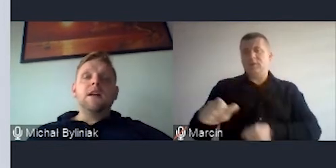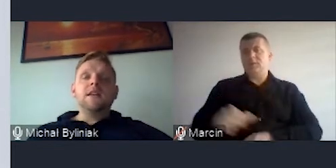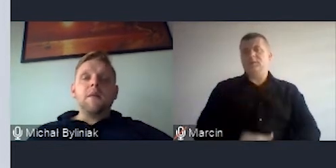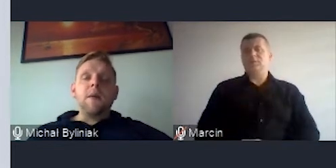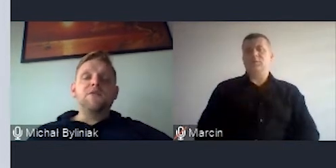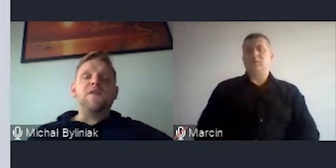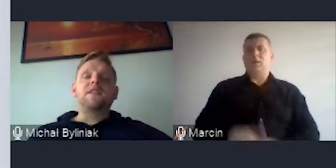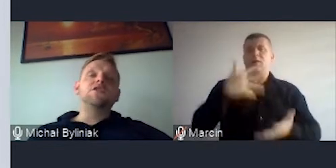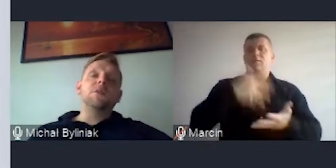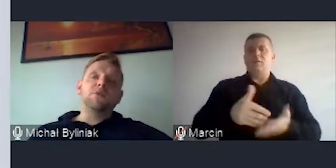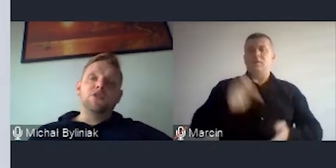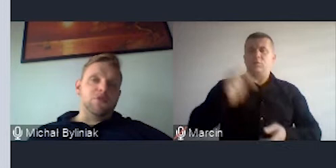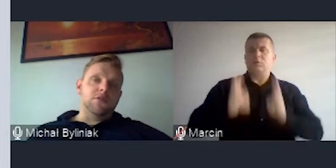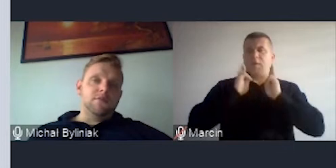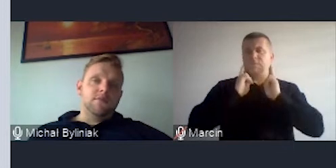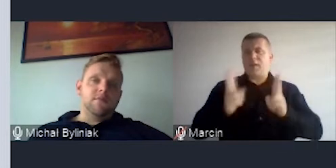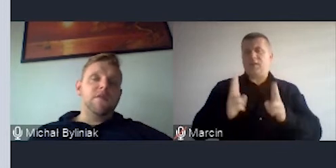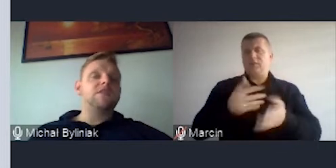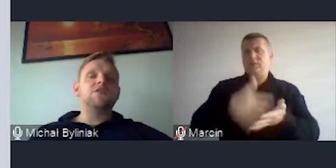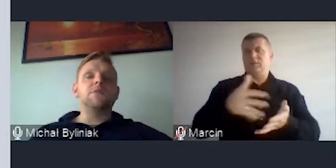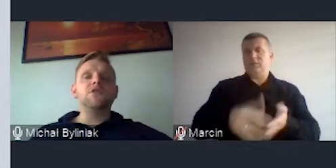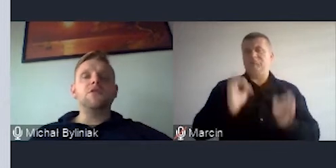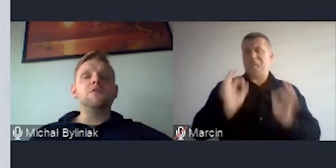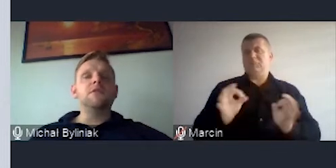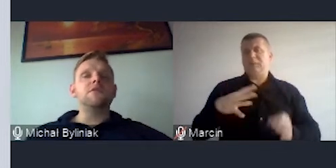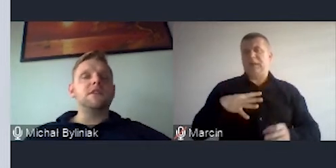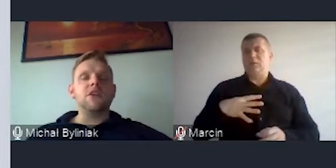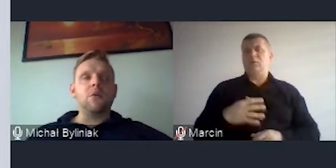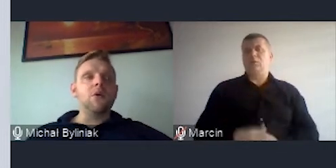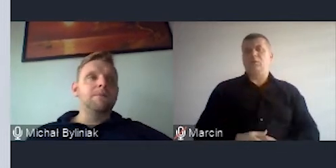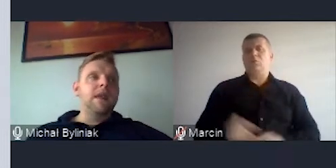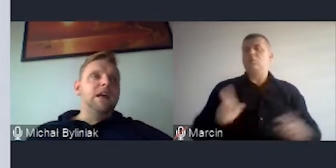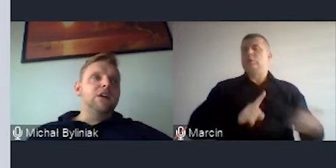Wydatek ma być faktycznie poniesiony. Faktycznie poniesiony będzie oznaczało,